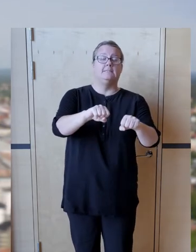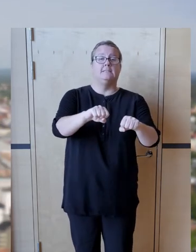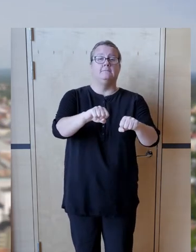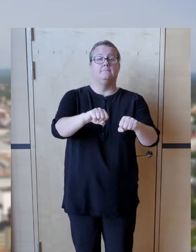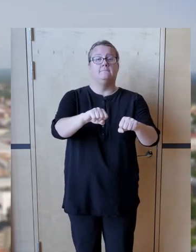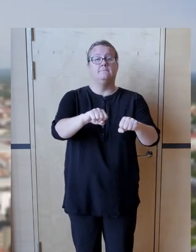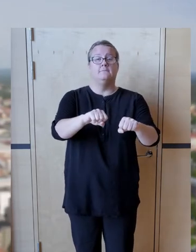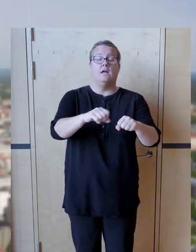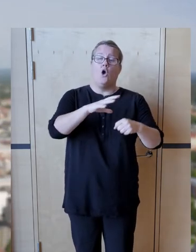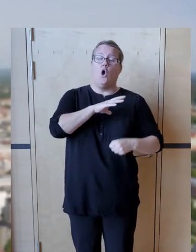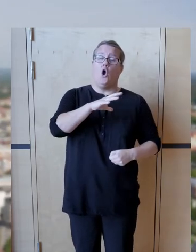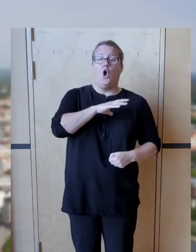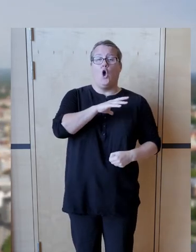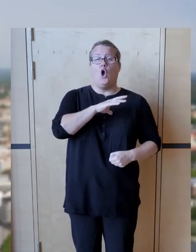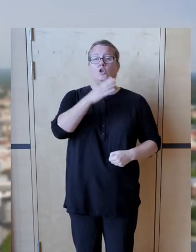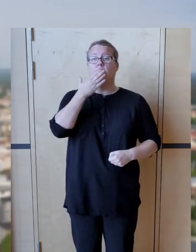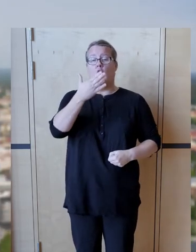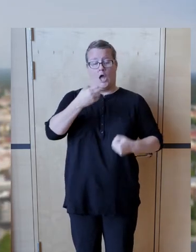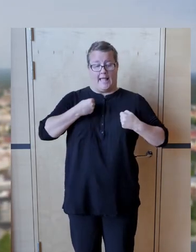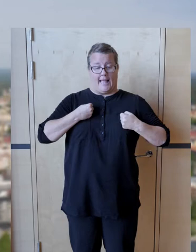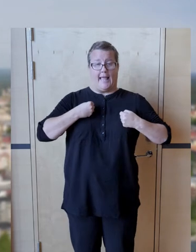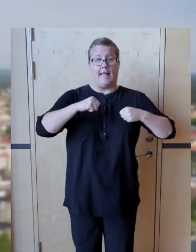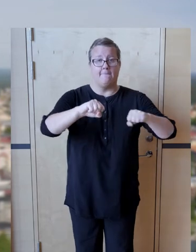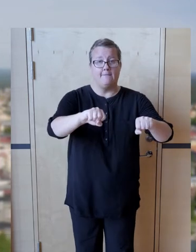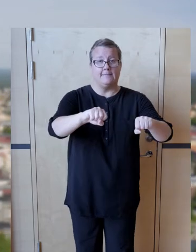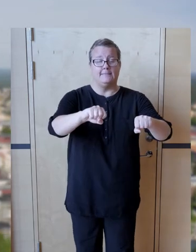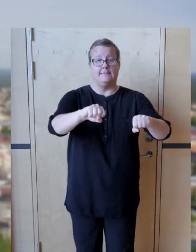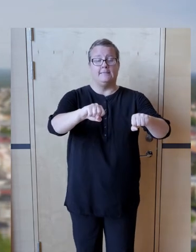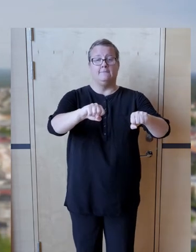Effektivt driver Vård och omsorgsboende